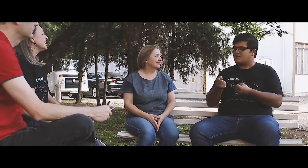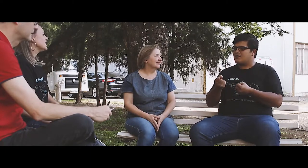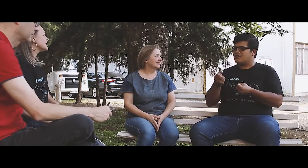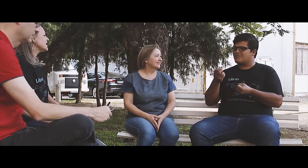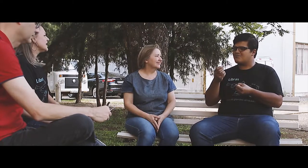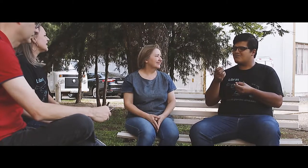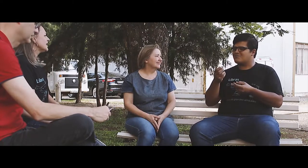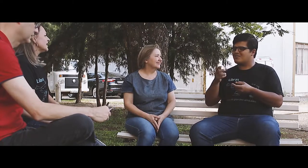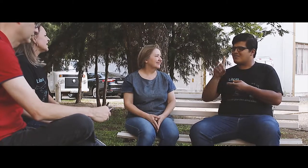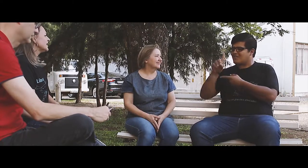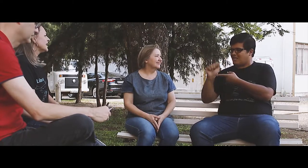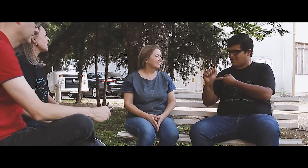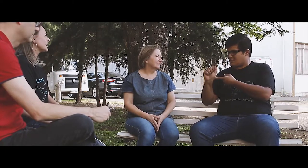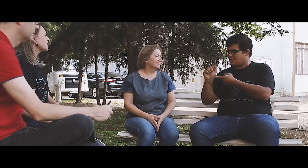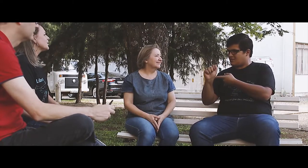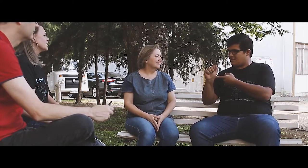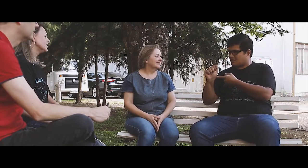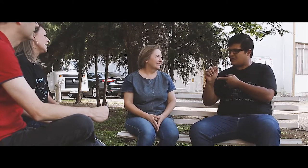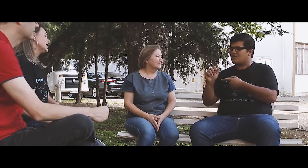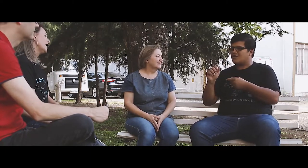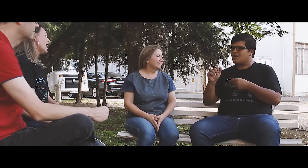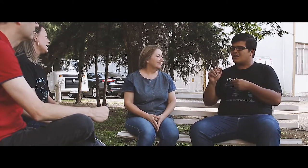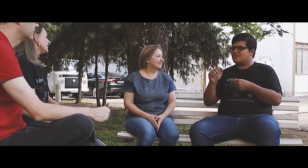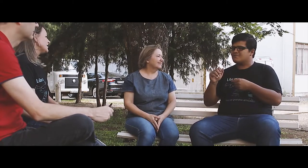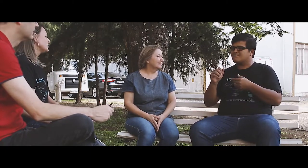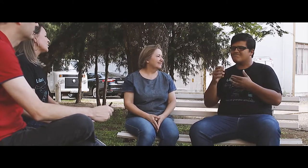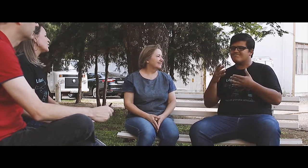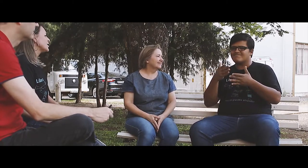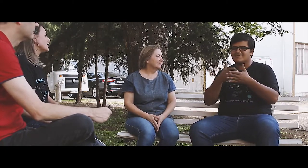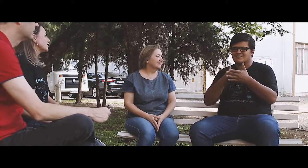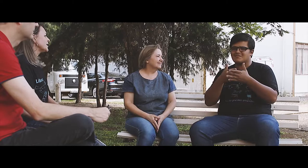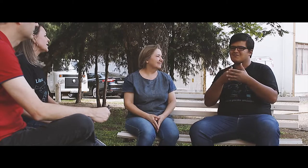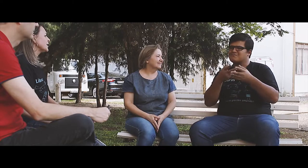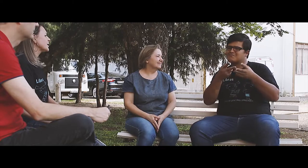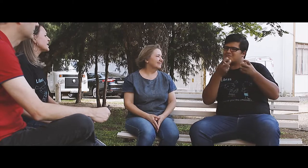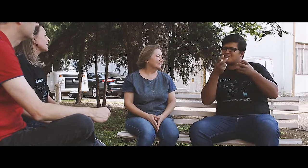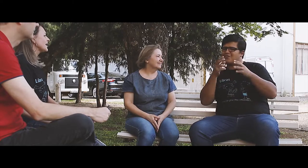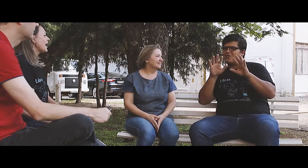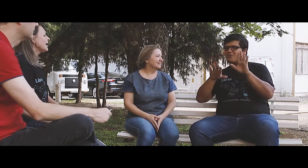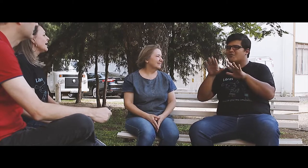Esse, essa questão né de a deficiente auditivo de não aceitar